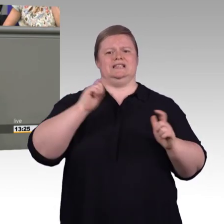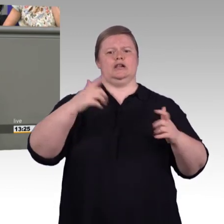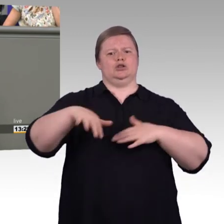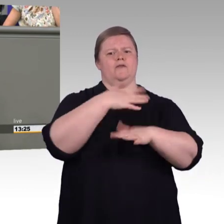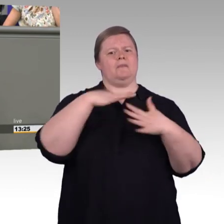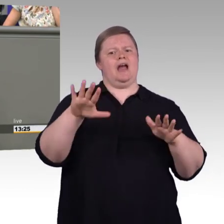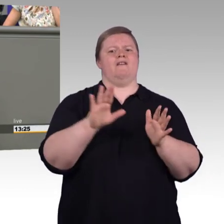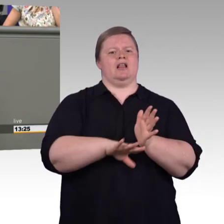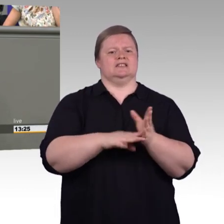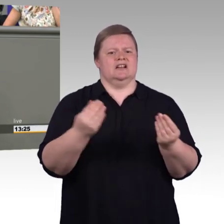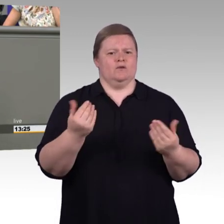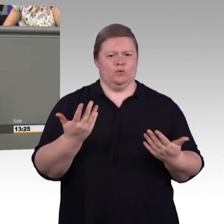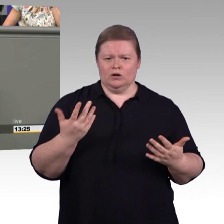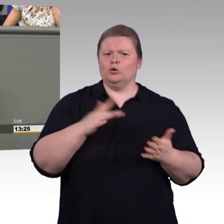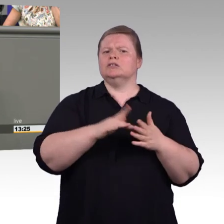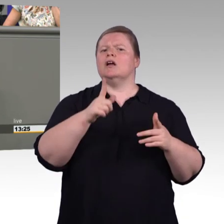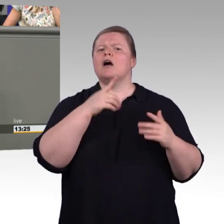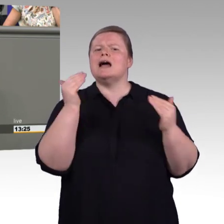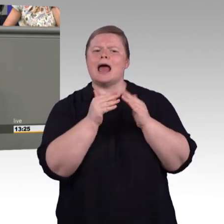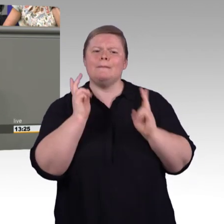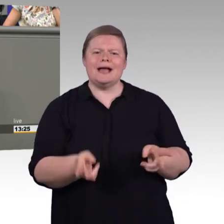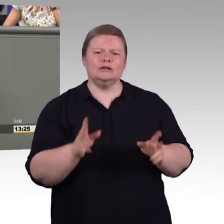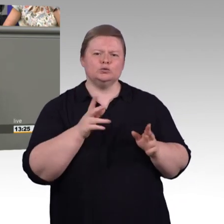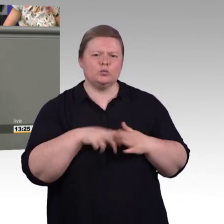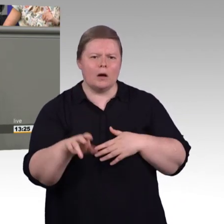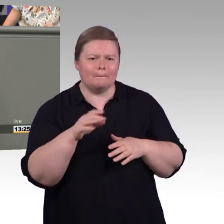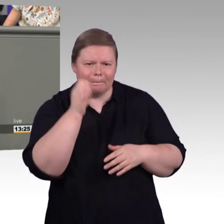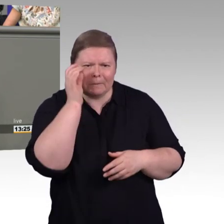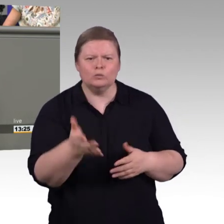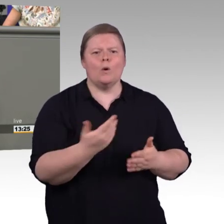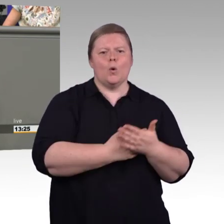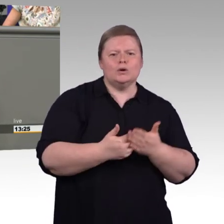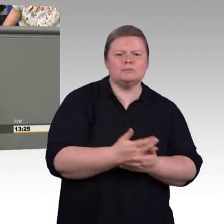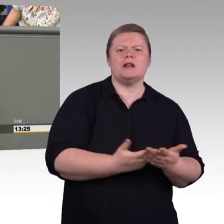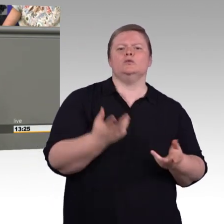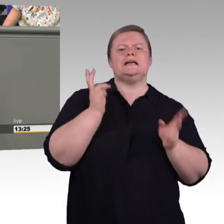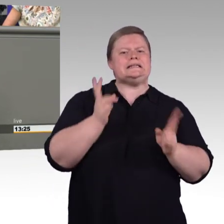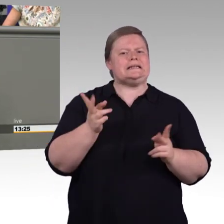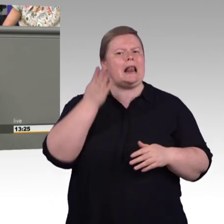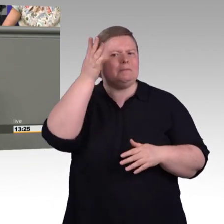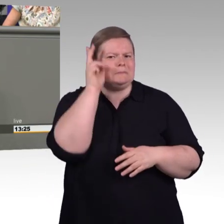für unser Zusammenleben hier in der Bundesrepublik und danach muss sich alles staatliche Handeln